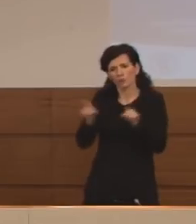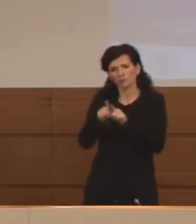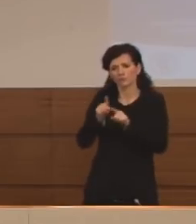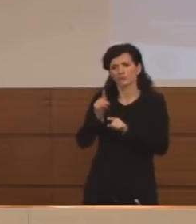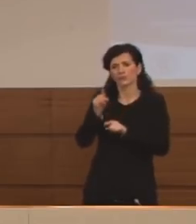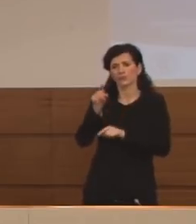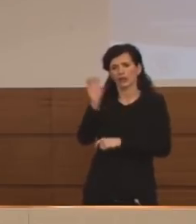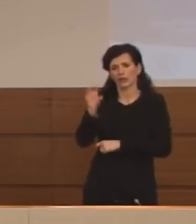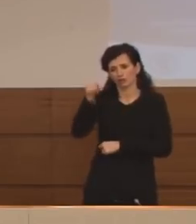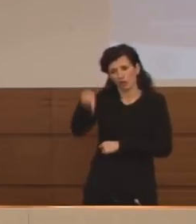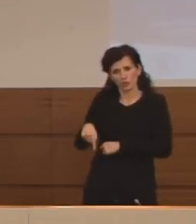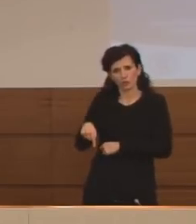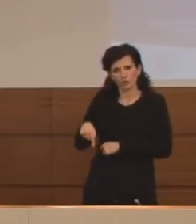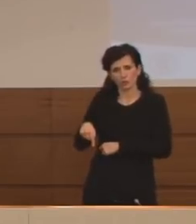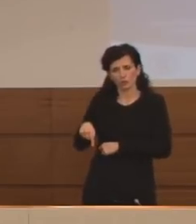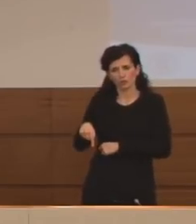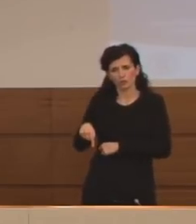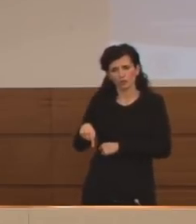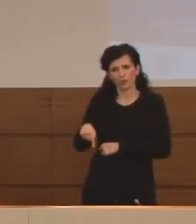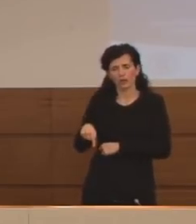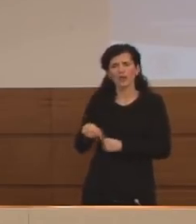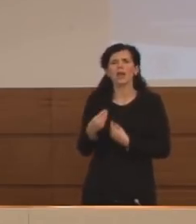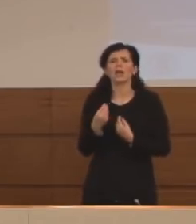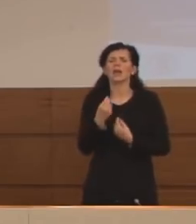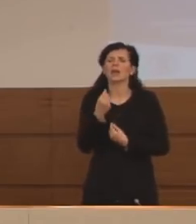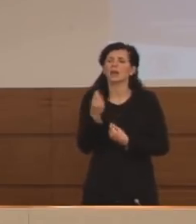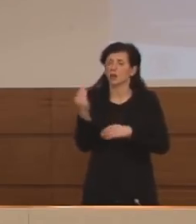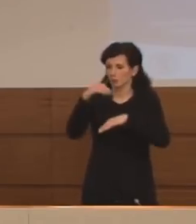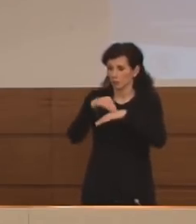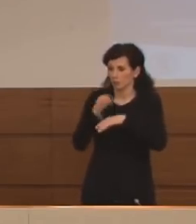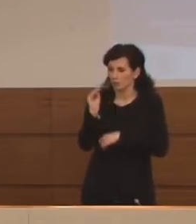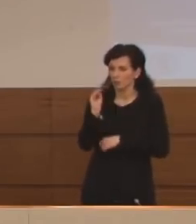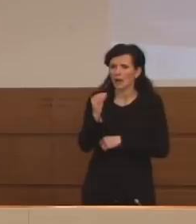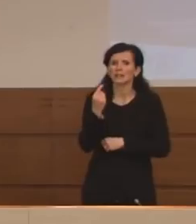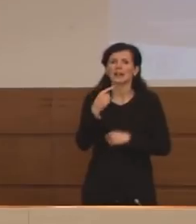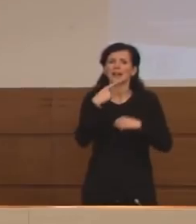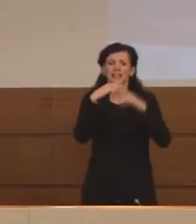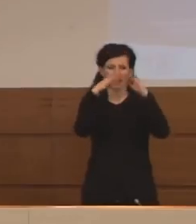Ma soprattuttoperché chi è in attesa di tampone non riesce a fare un tampone? Grazie.